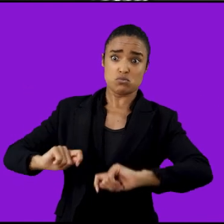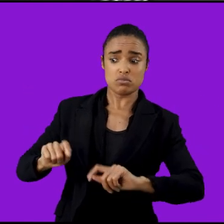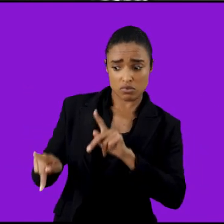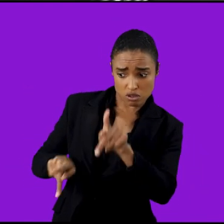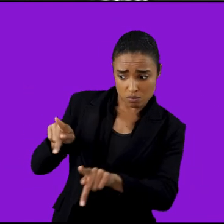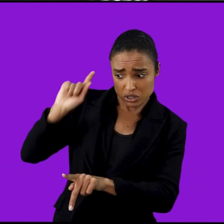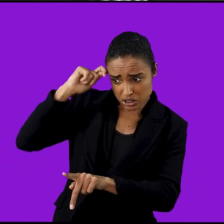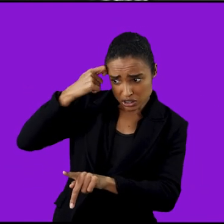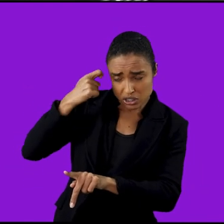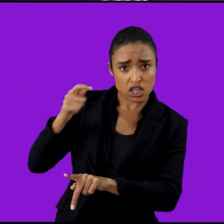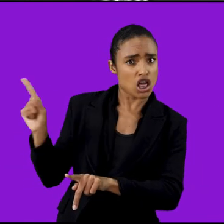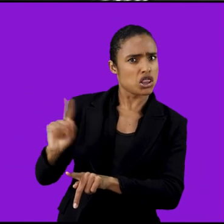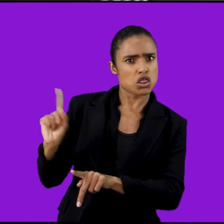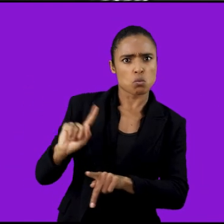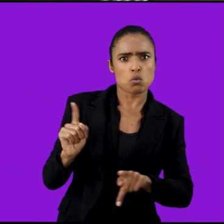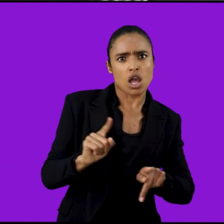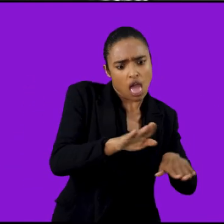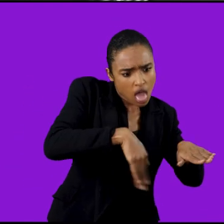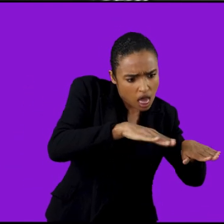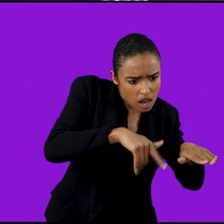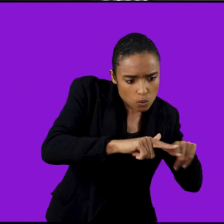Saca? Porque não é na piscina drenada, é a piscina